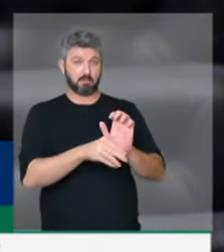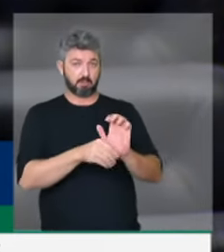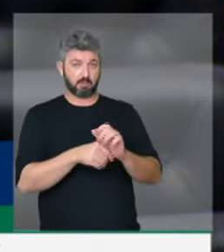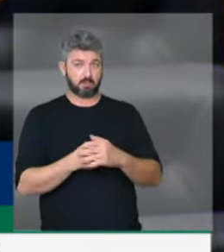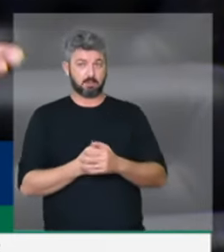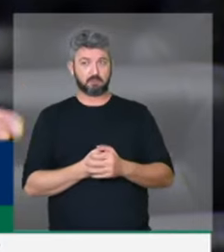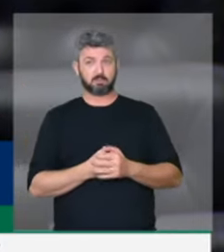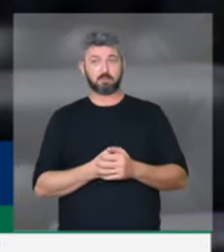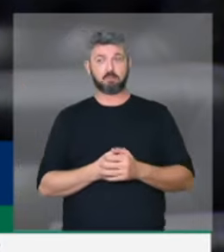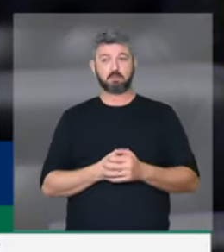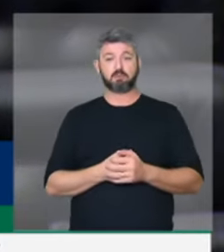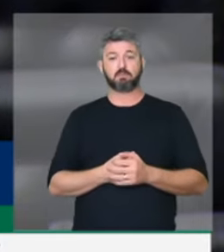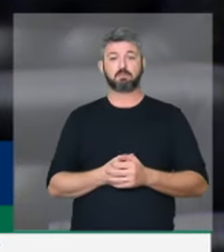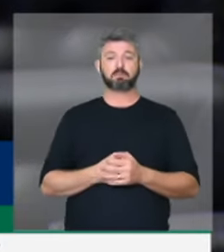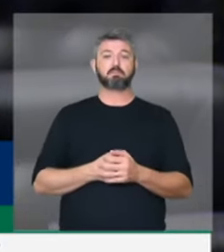PRINCIPAL, SENHOR PRESIDENTE,